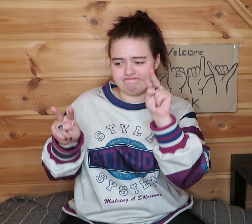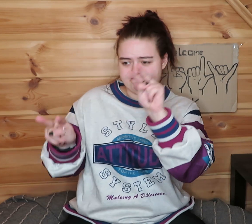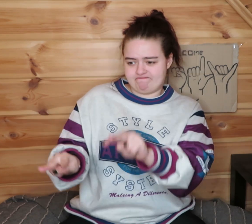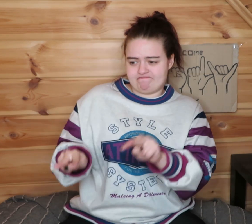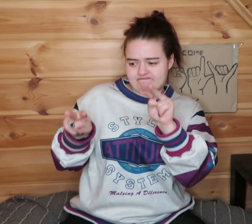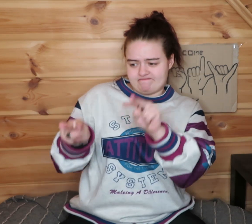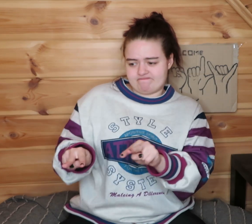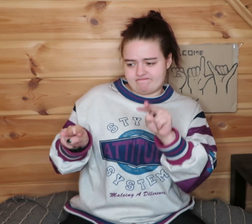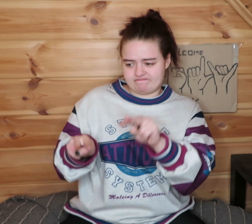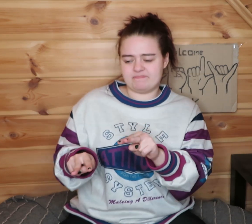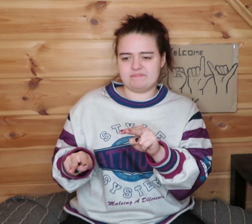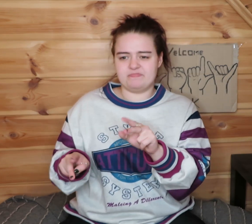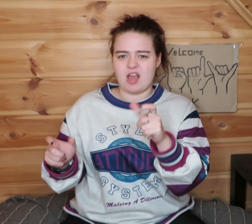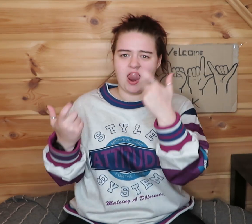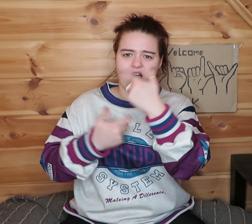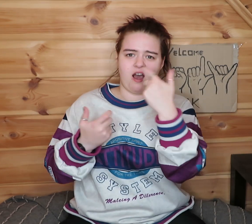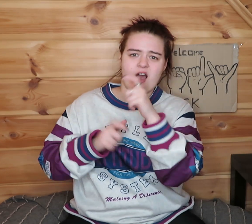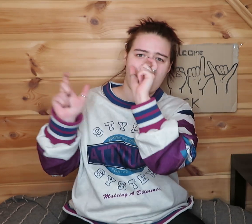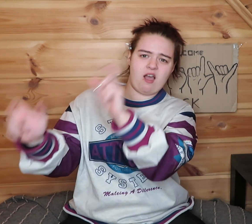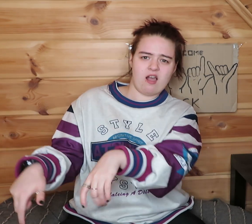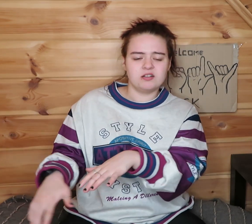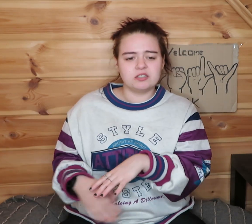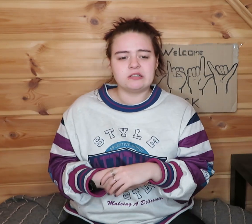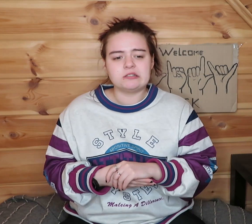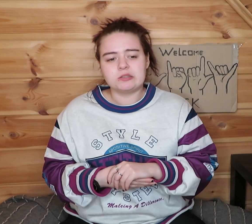auf diese herabgeschaut wird oder sie ausgelacht werden.